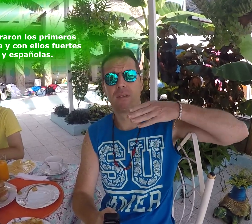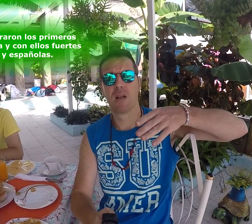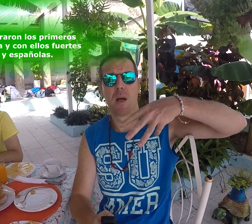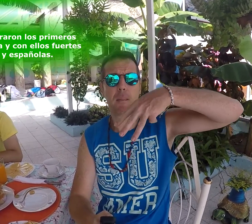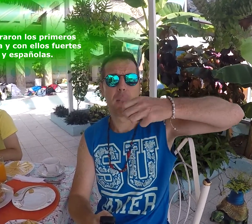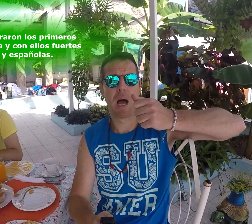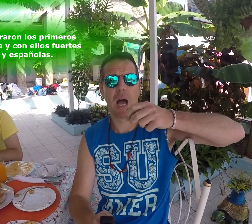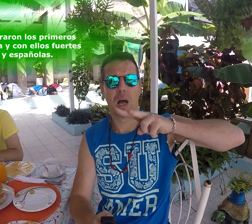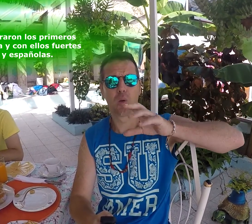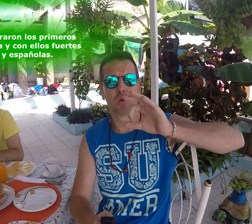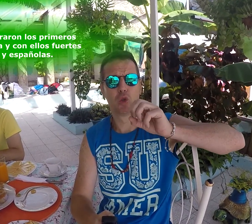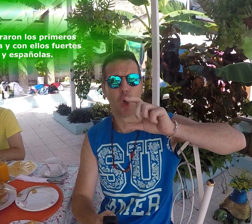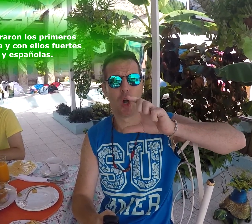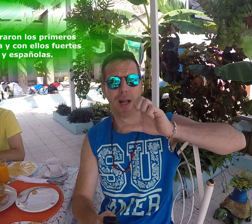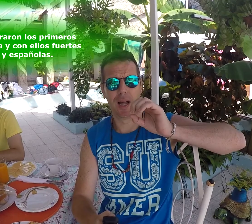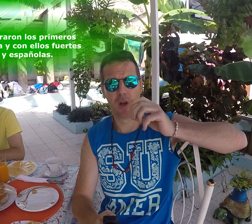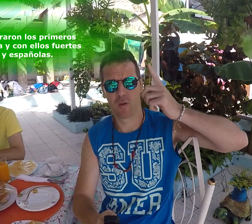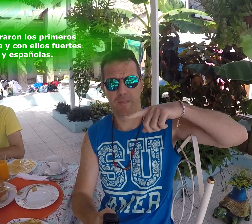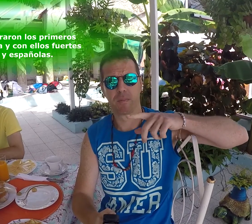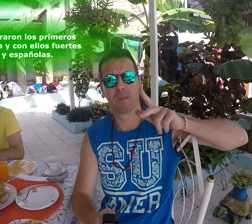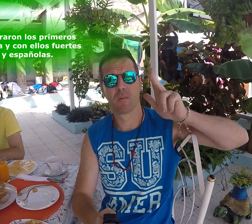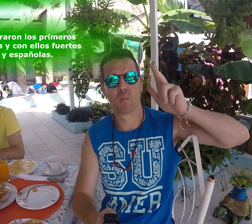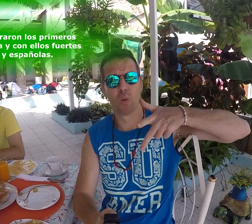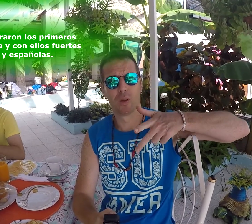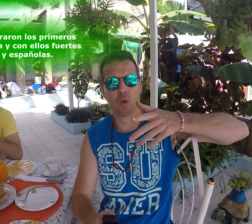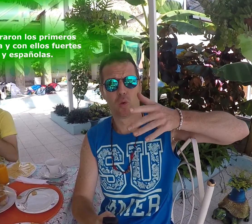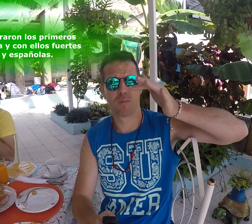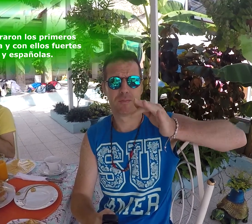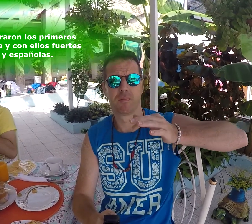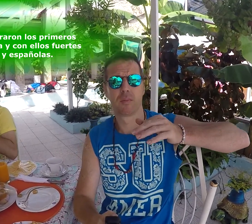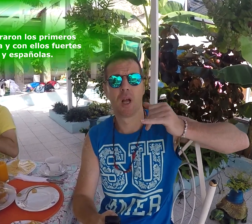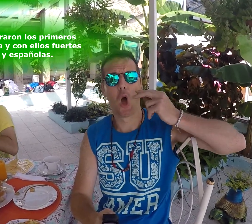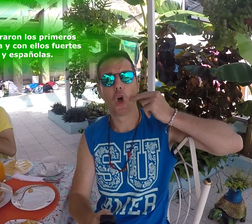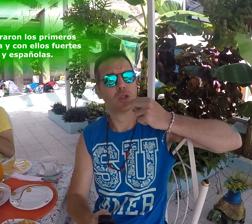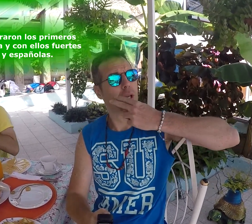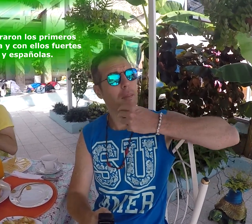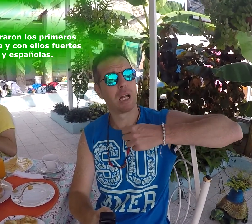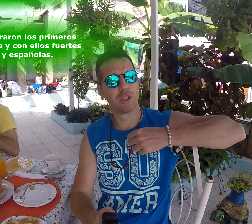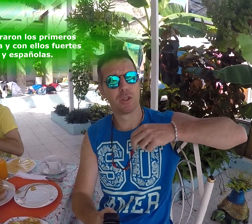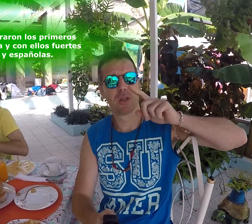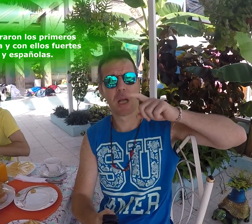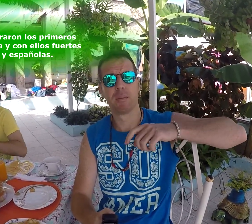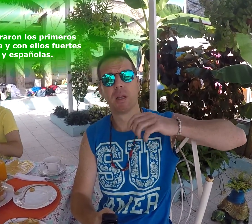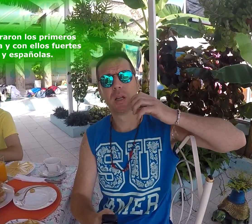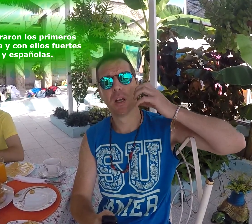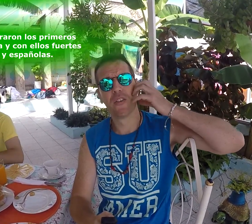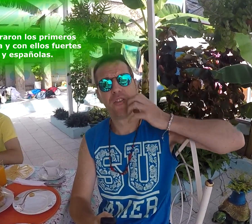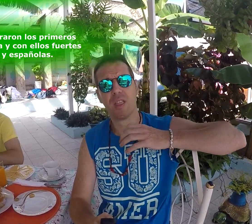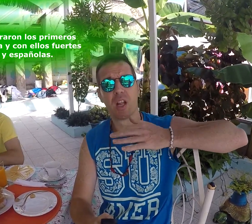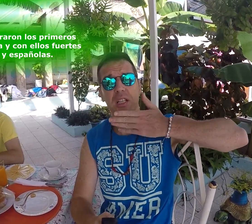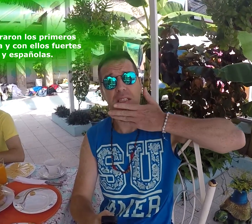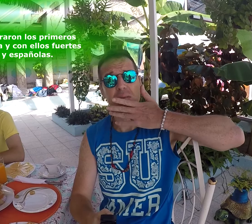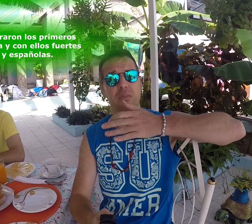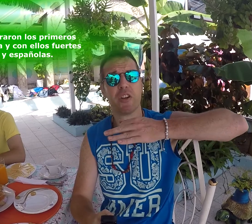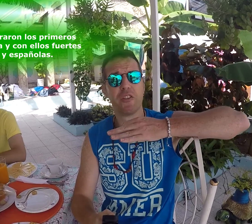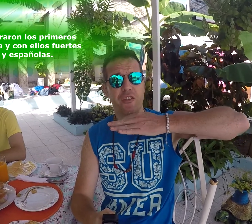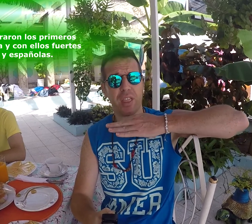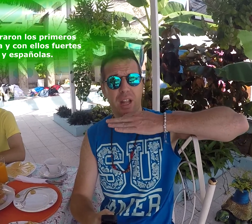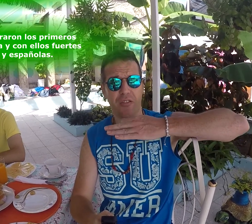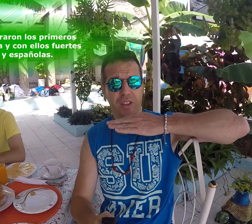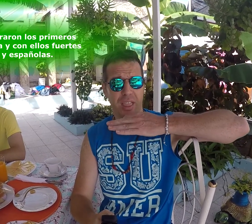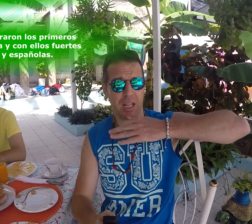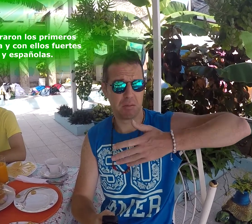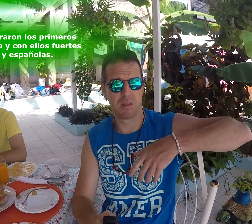Ahora queremos ir a ver el mausoleo de José Martí y Fidel Castro, su signo es este